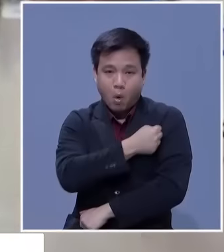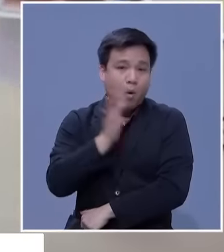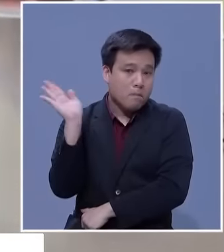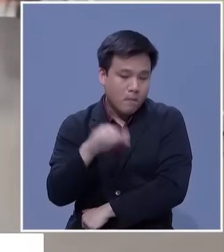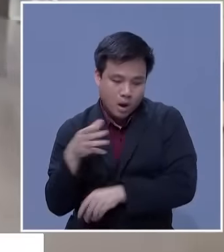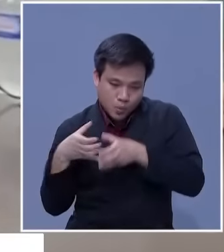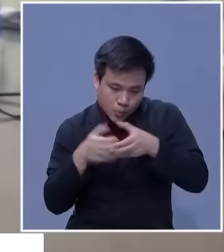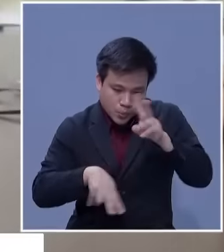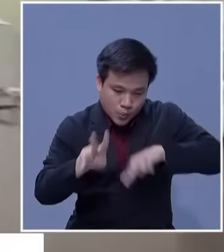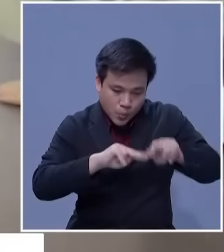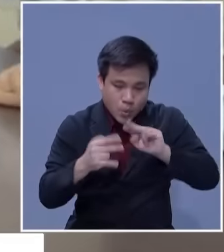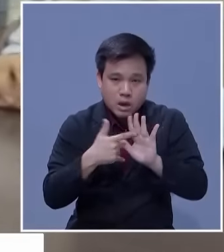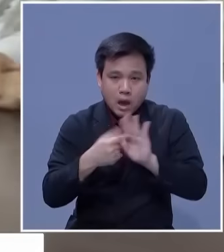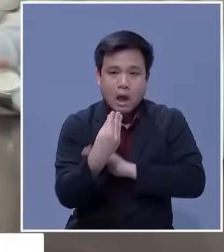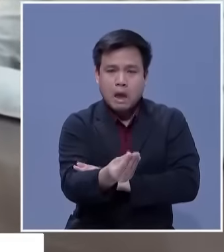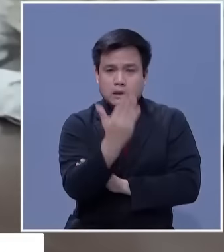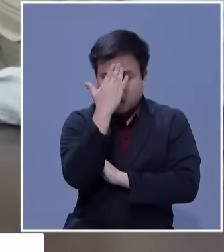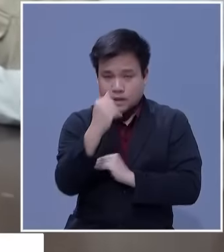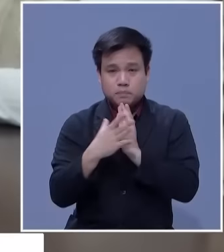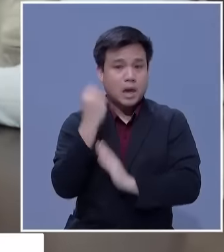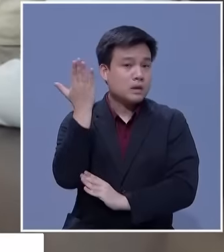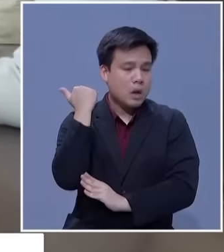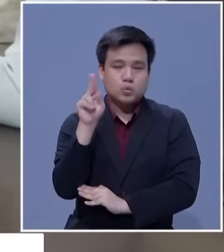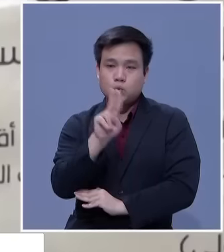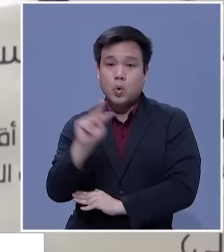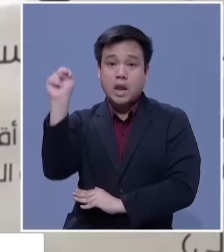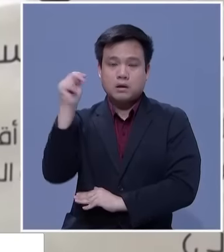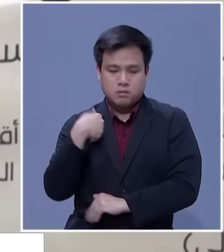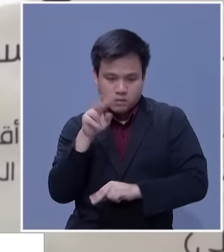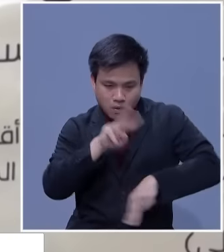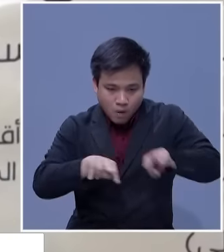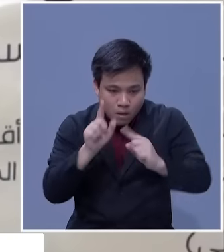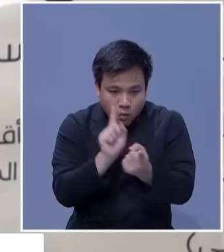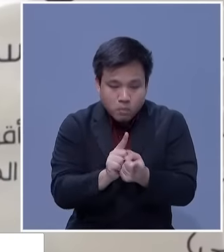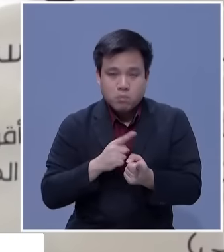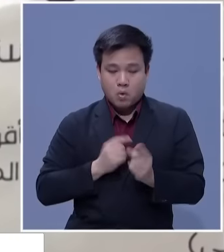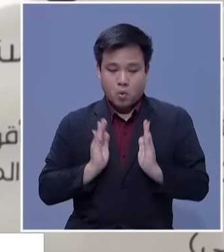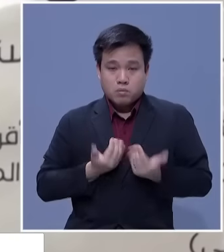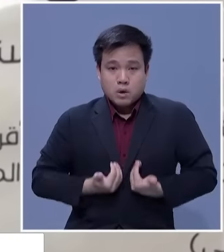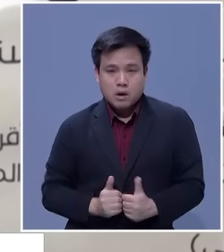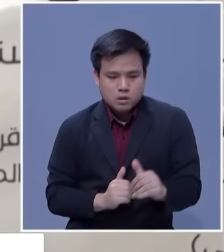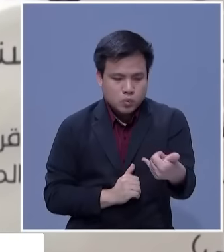พบว่าเด็กแรกเกิดวัยเพียง 10 เดือนติด เชื้อโปลิโอกลายพันธจนตอนนี้เด็กๆเป็น